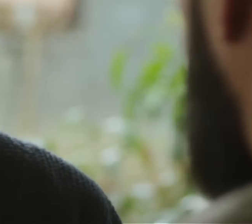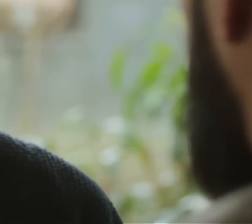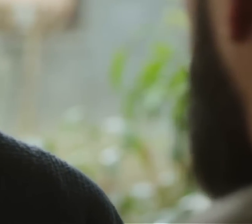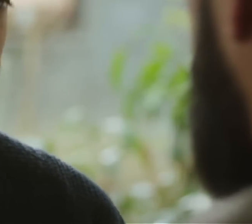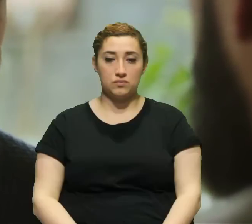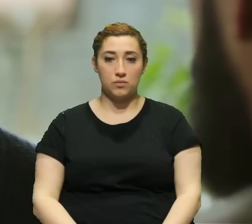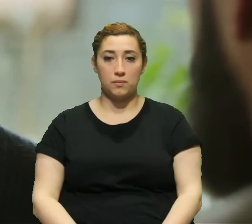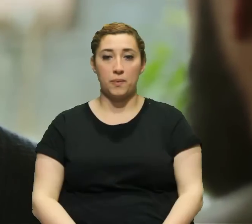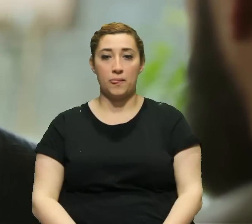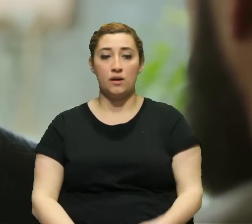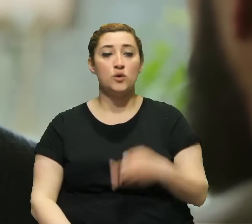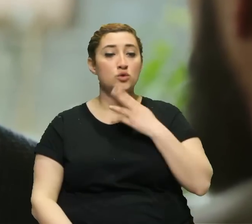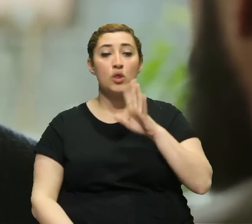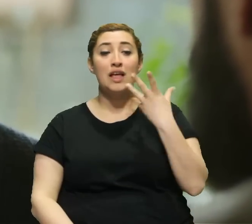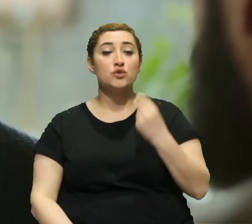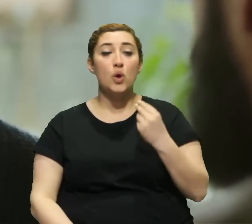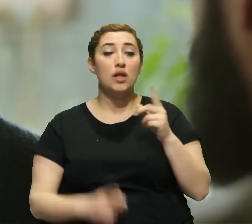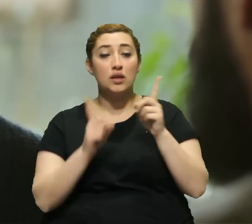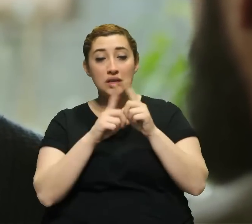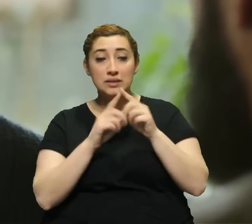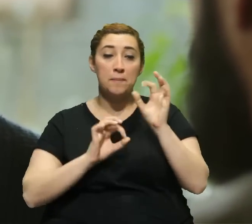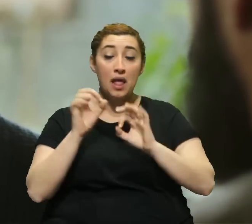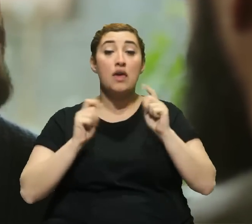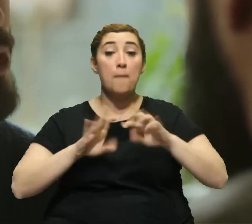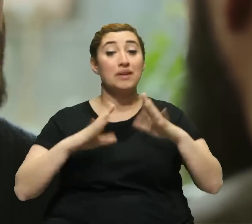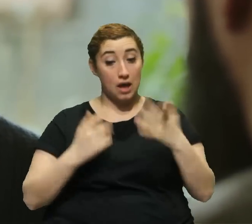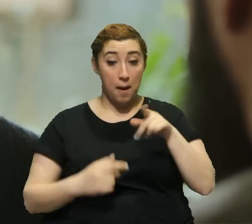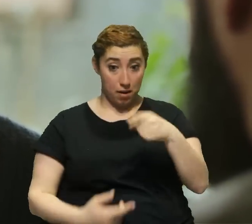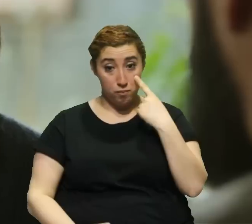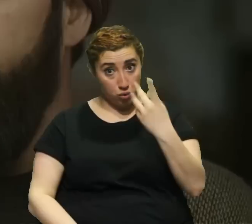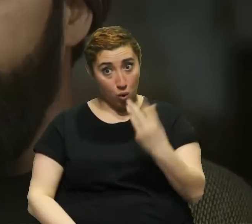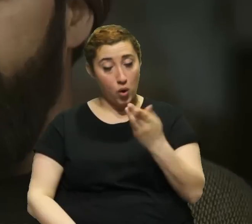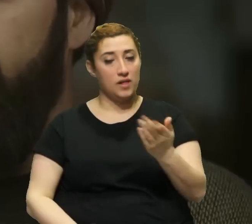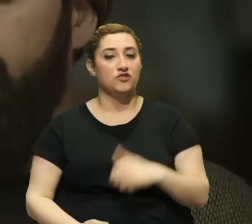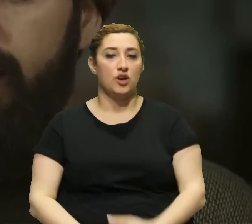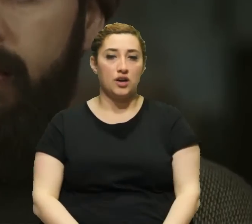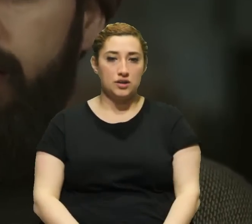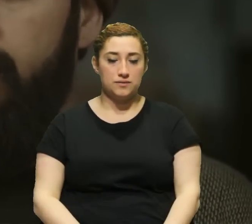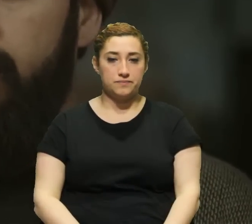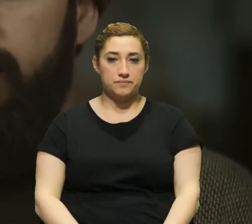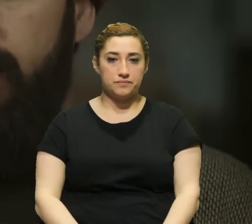Sonu nasıl gelir, hesap kitap etmeden davranır isek... ...hah böyle olur işte pirdaş.